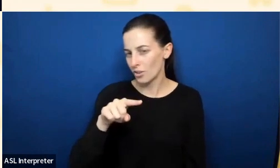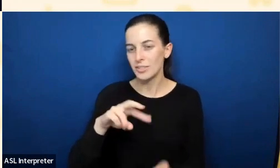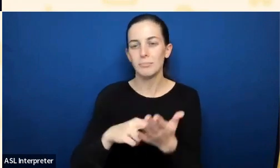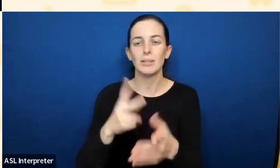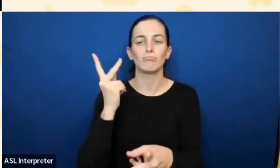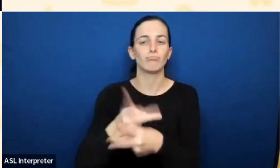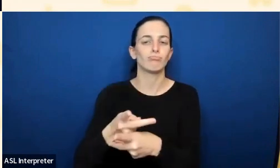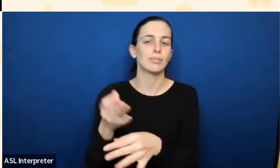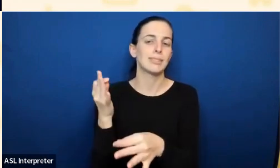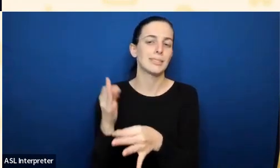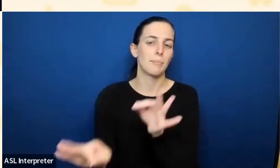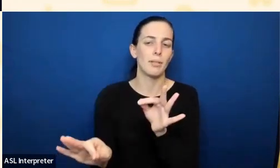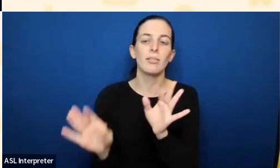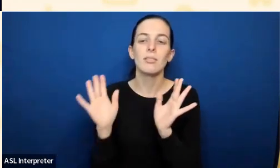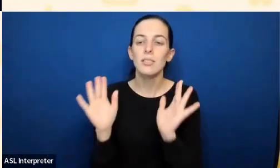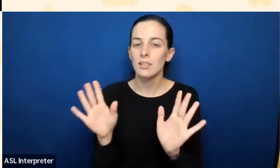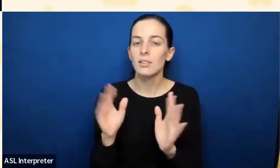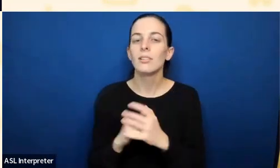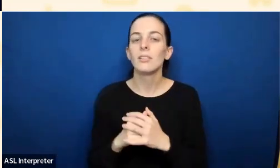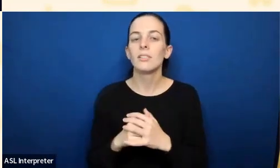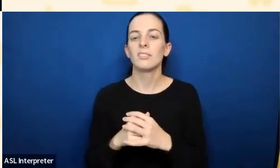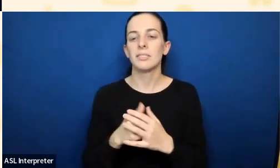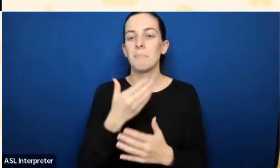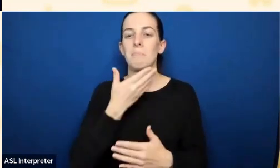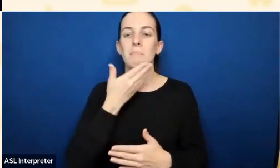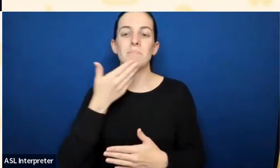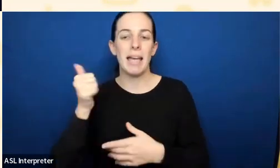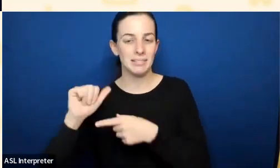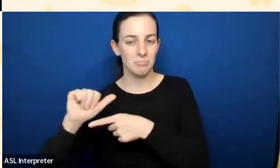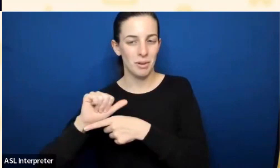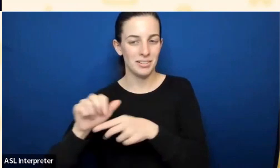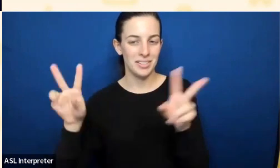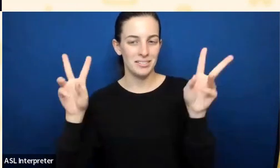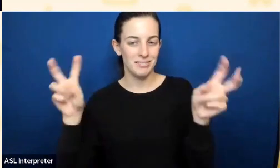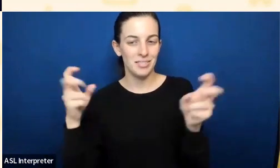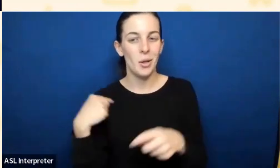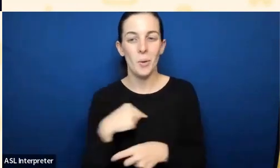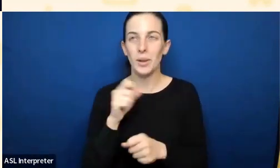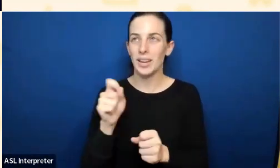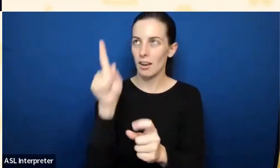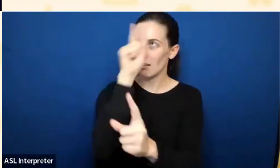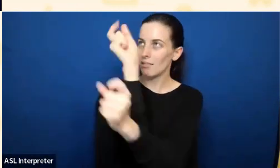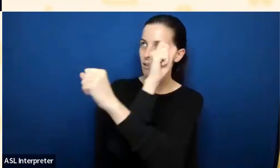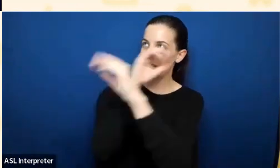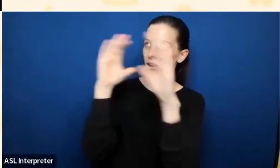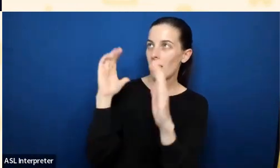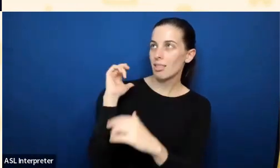sólo por el bien de las mejores prácticas. Y luego, de esta manera, podemos visualizar lo que estamos haciendo.